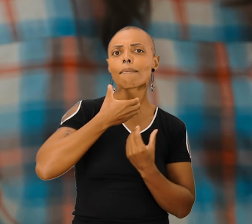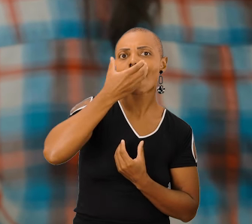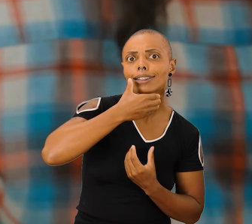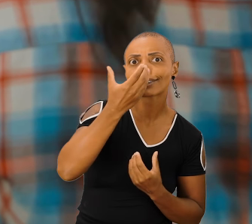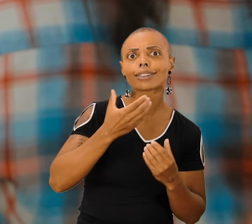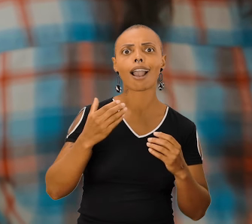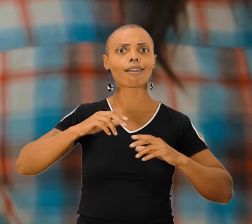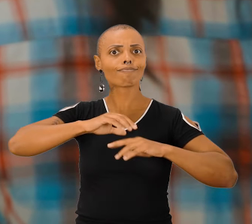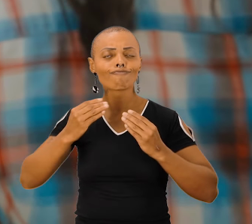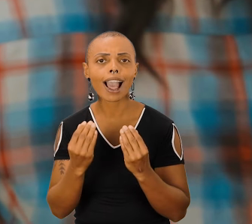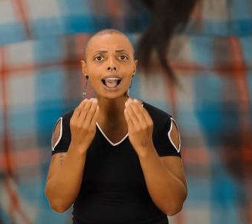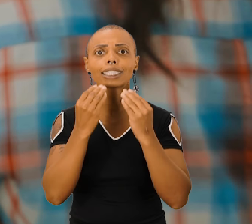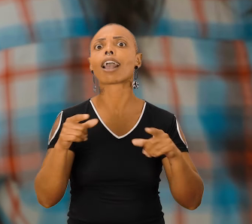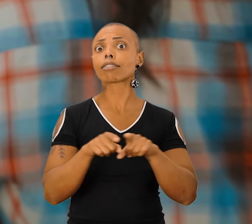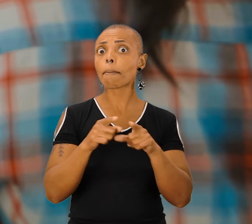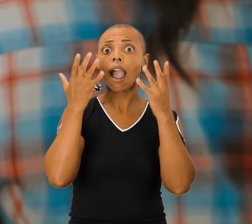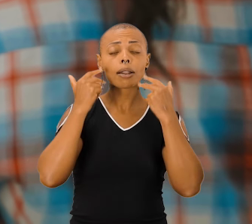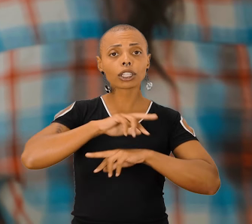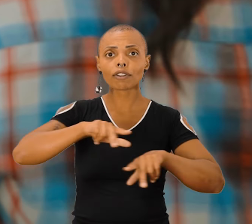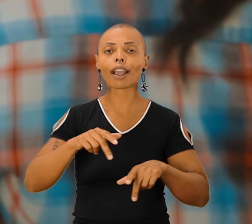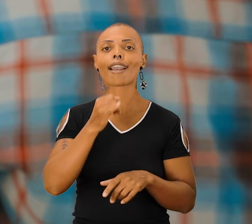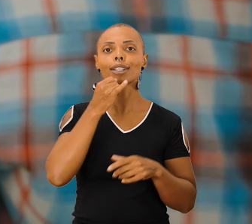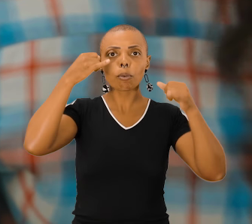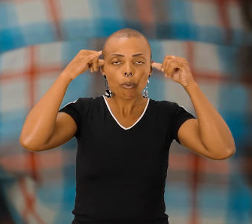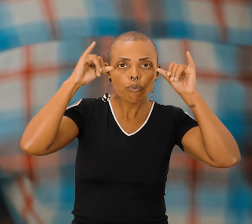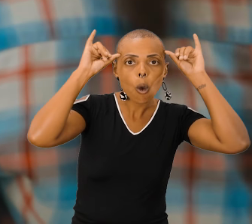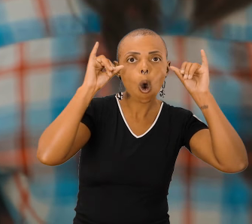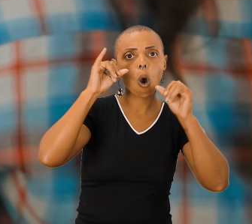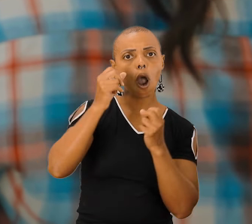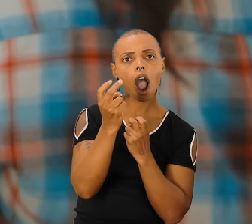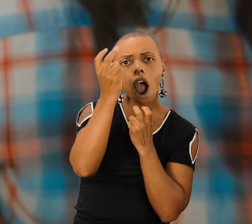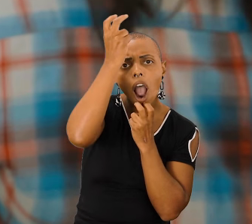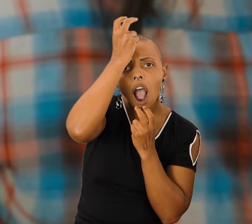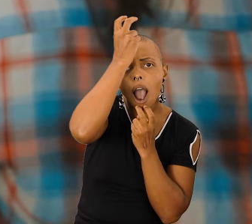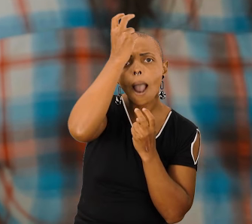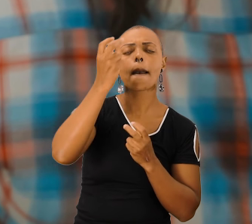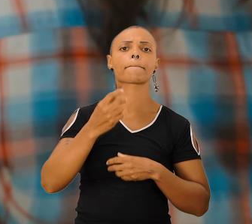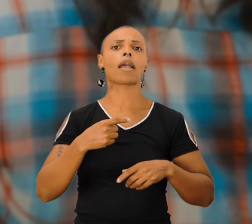tipo o boi, a cabra, os porcos, os peixes... Eles também fazem parte da cadeia produtiva do Agro.